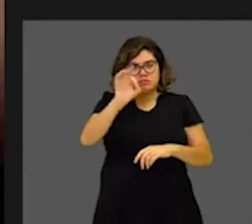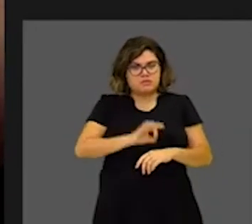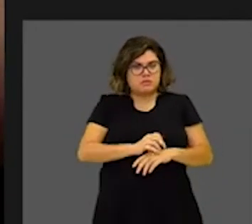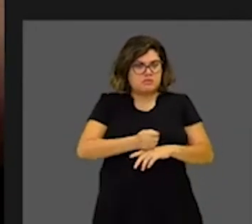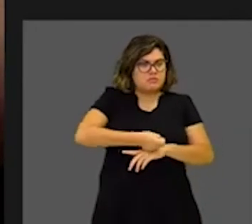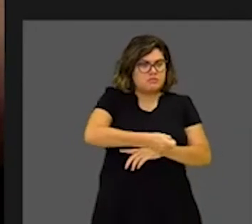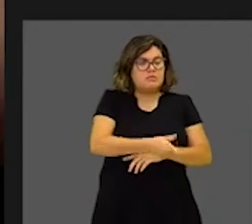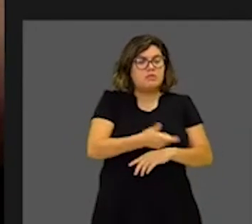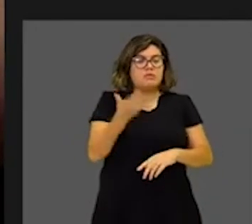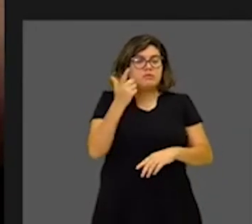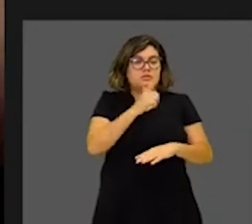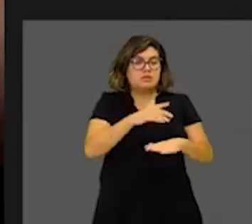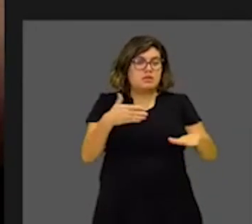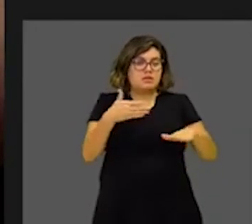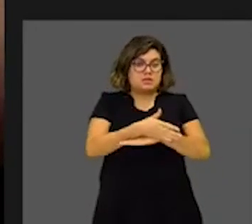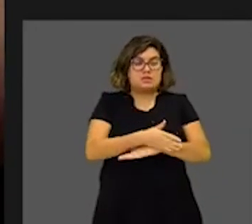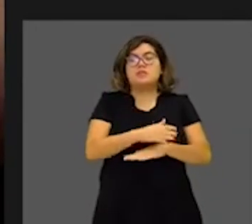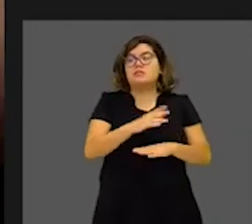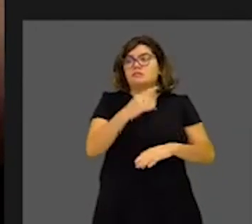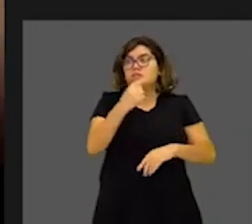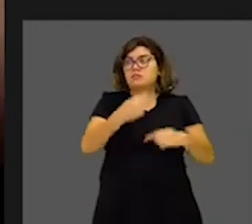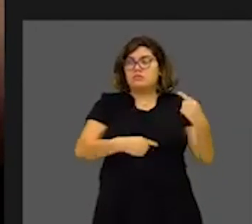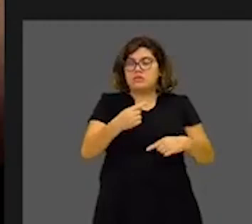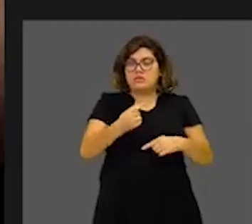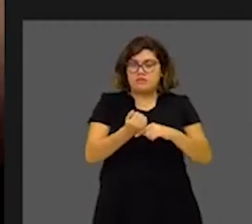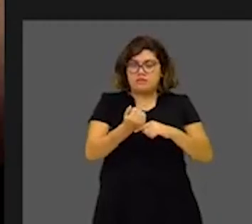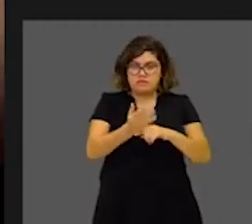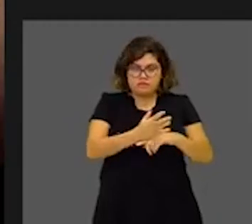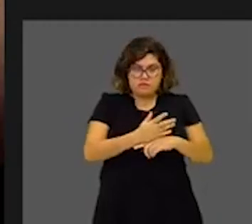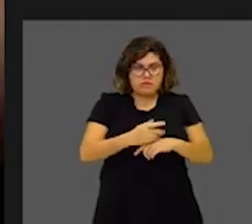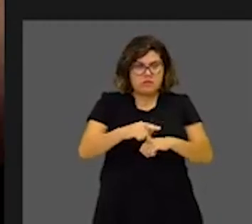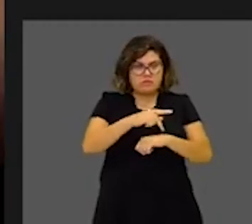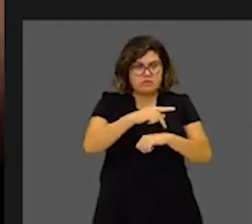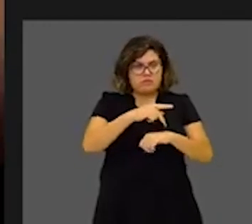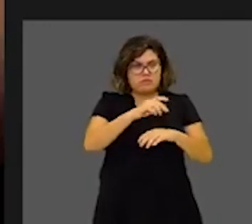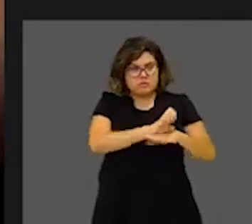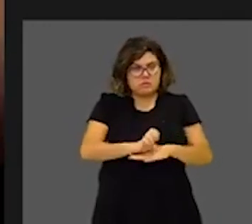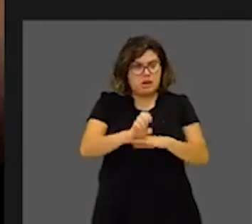entrar na política fora dos Estados onde eles são a maioria eles precisam ocupar espaço a